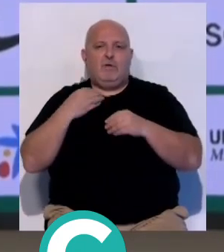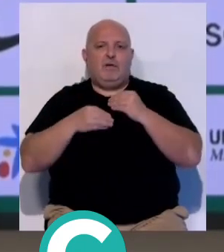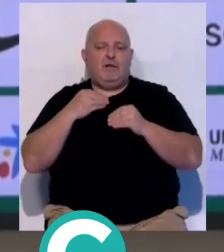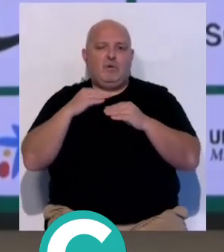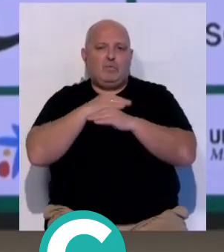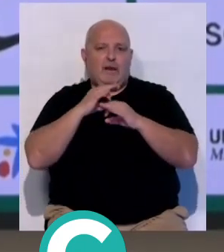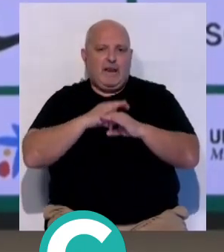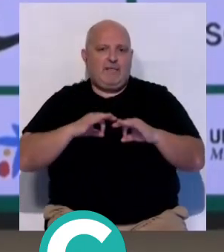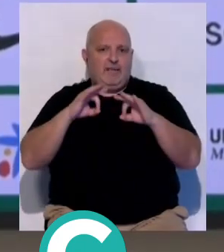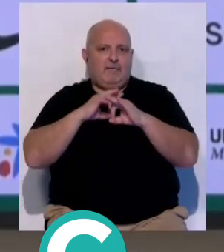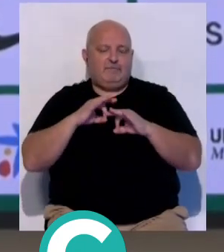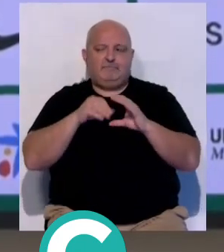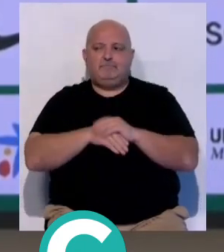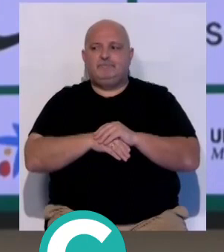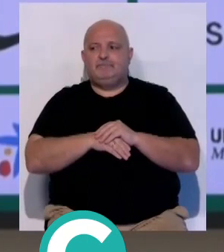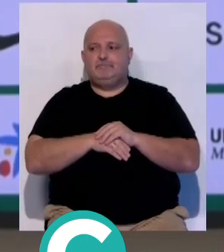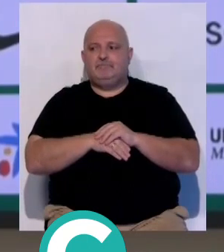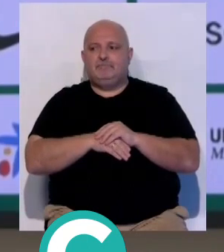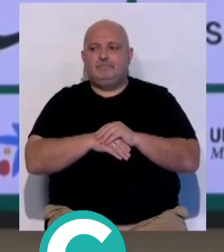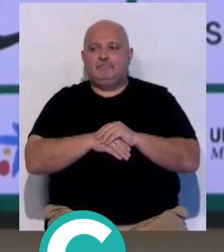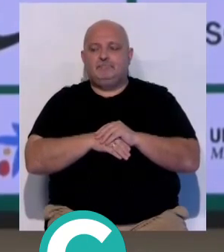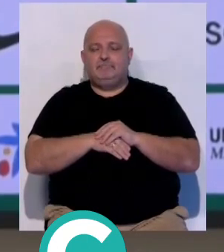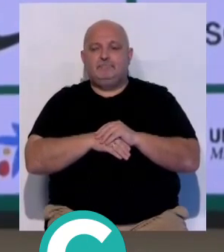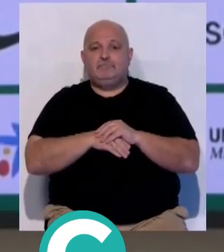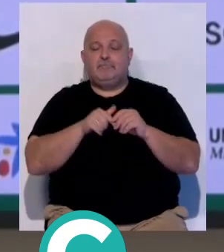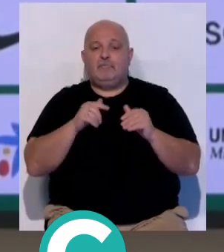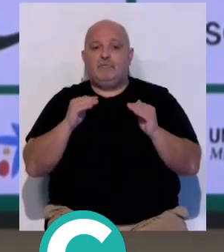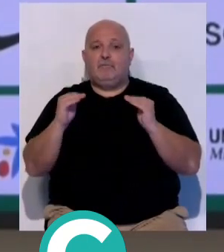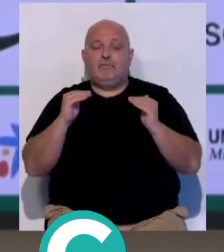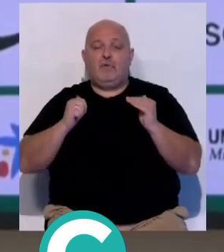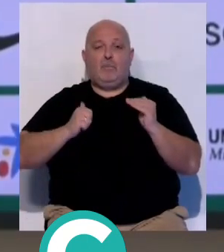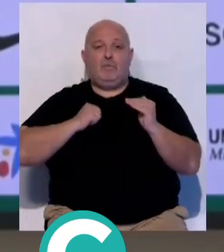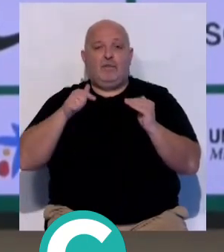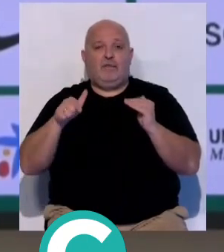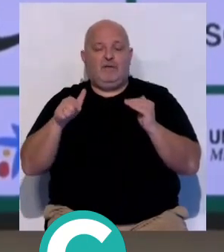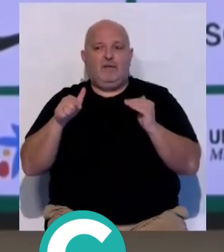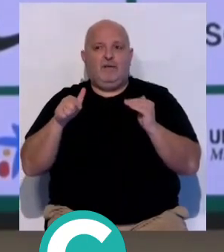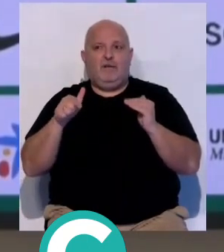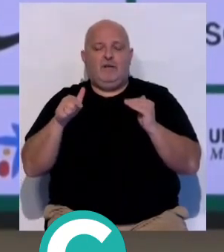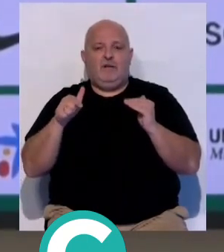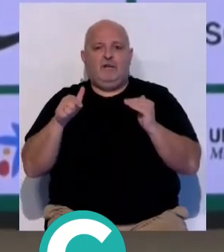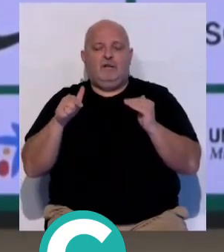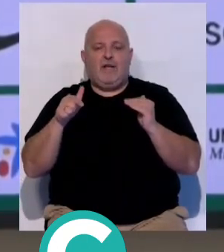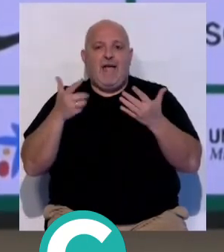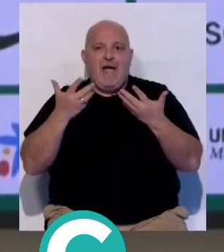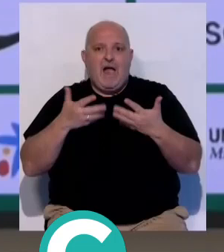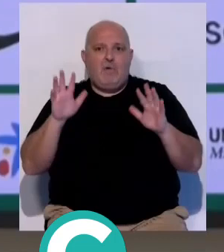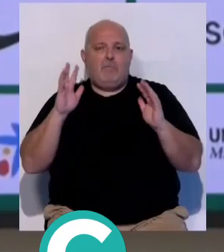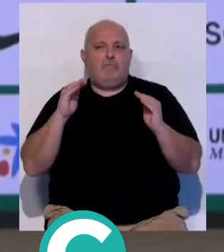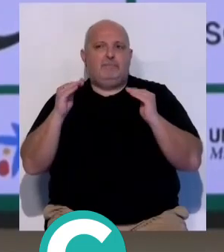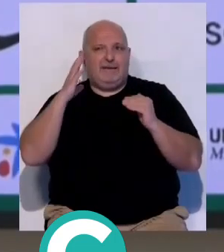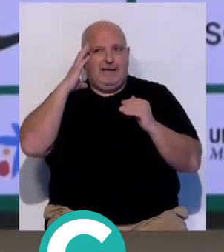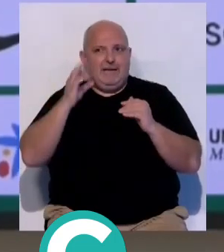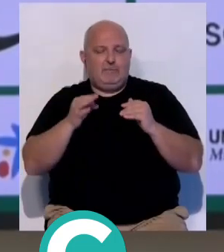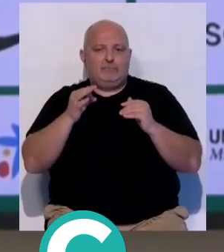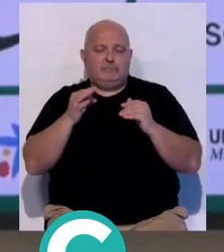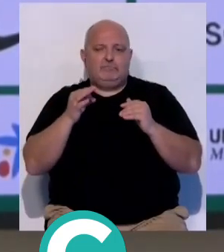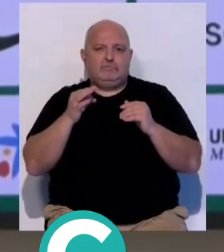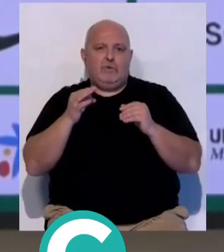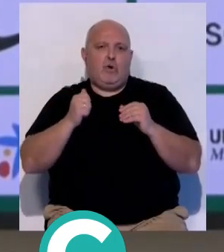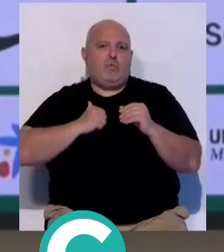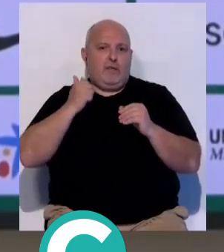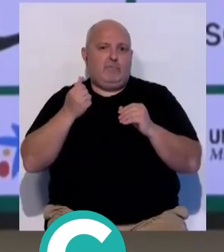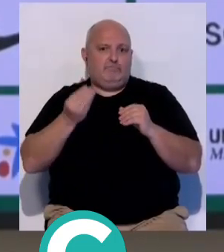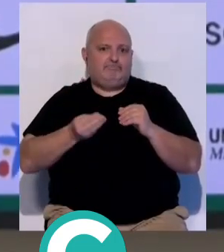Octubre y esta en esta oportunidad a pesar del momento creemos que es una gran oportunidad a